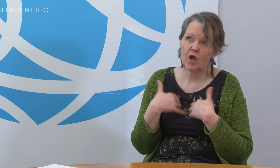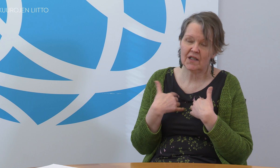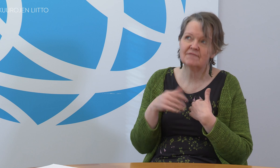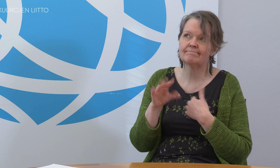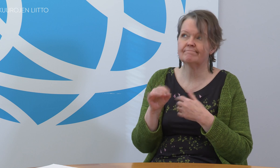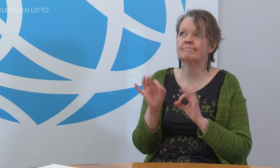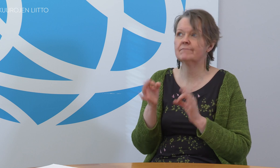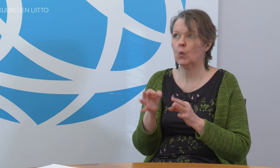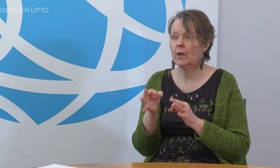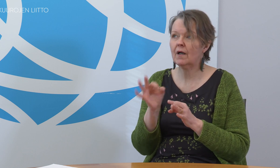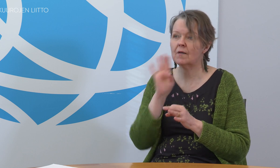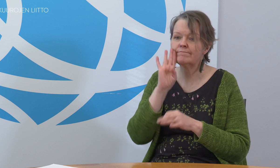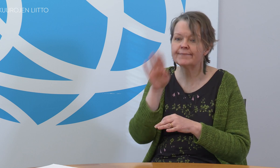Huolia on kuitenkin.